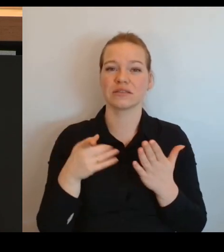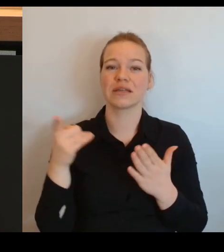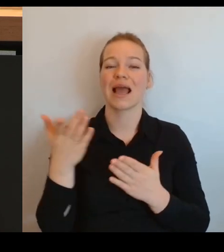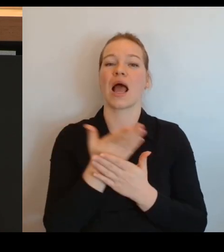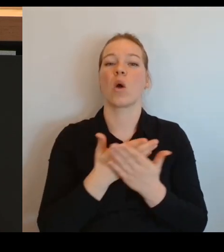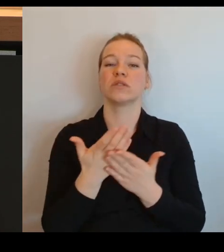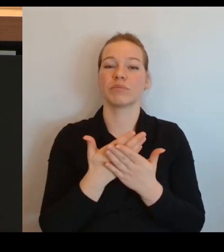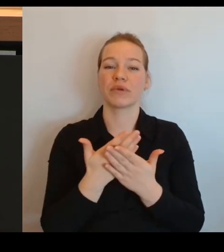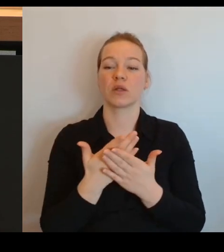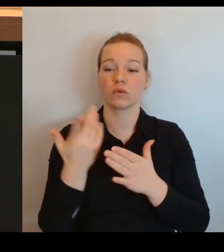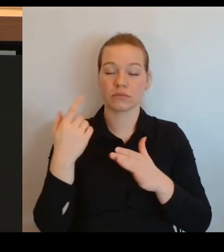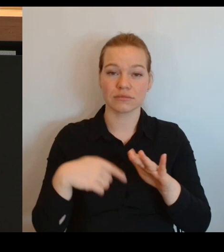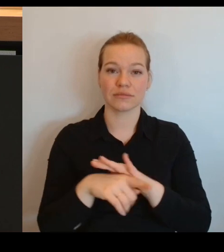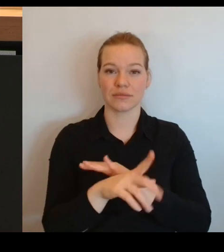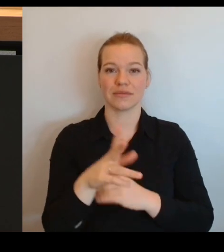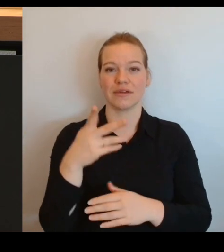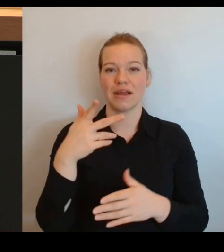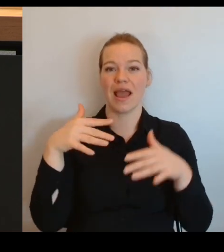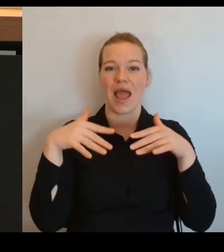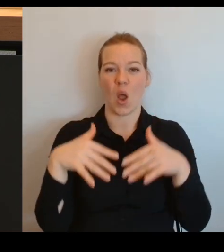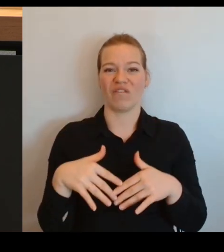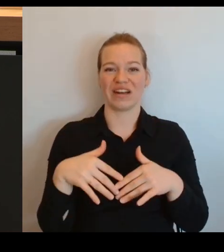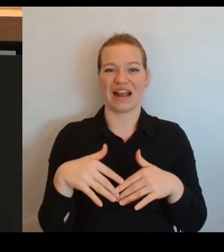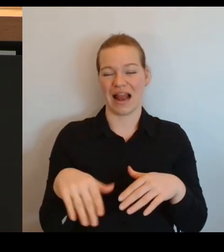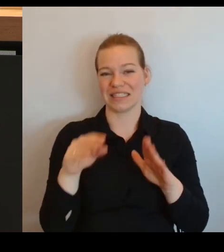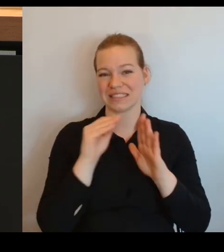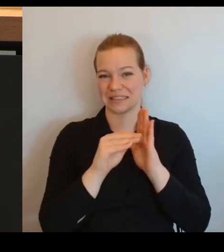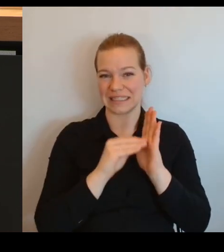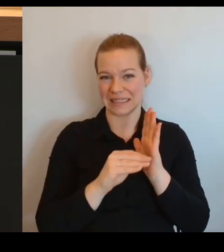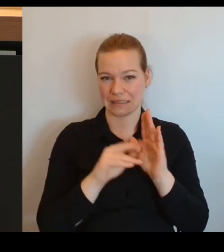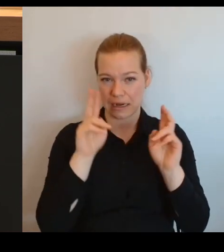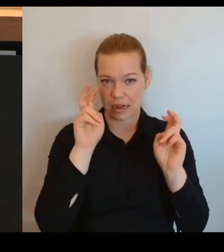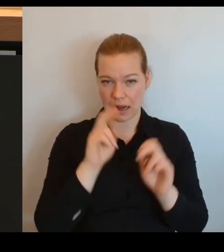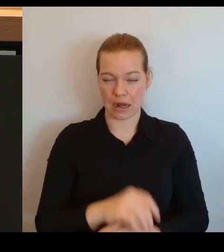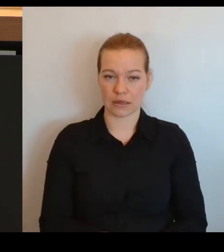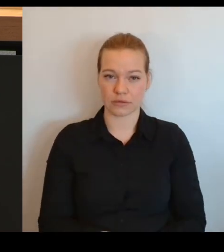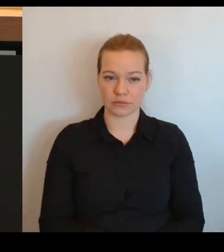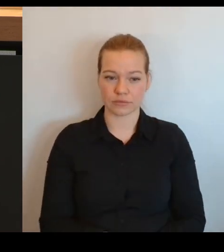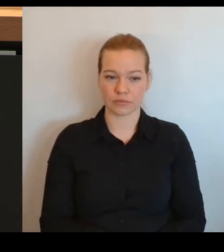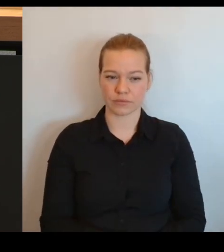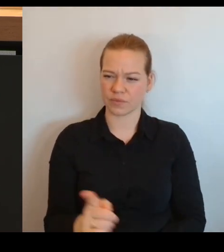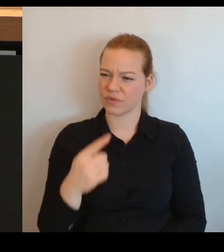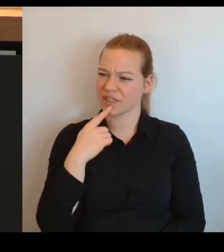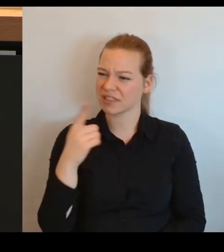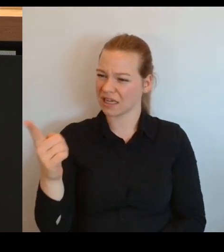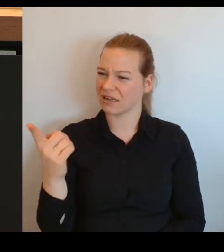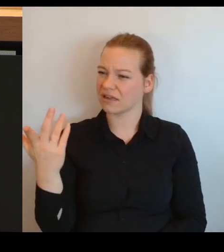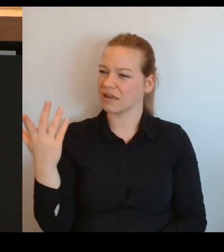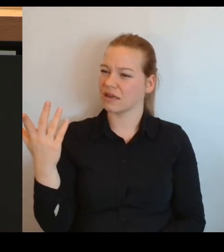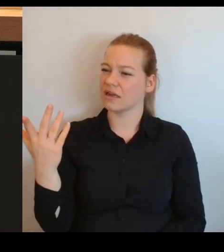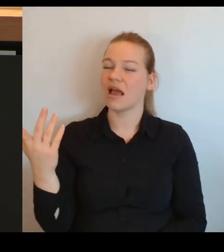schreiben Abgelehnten Asylbewerbern soll bei der BVG die Möglichkeit gegeben werden, dort eine Berufsausbildung zu machen.